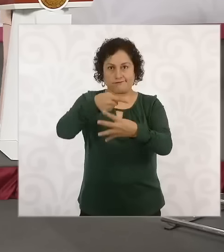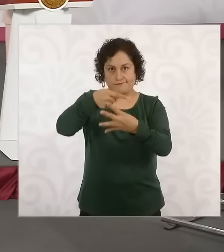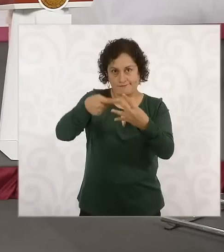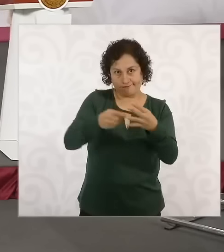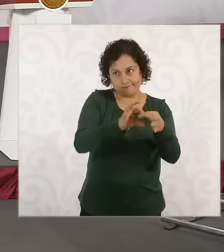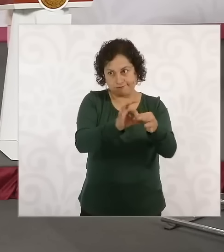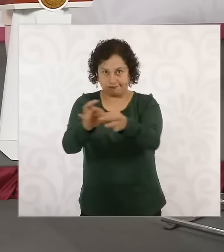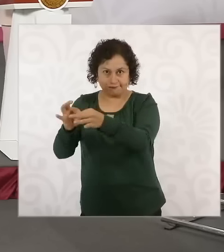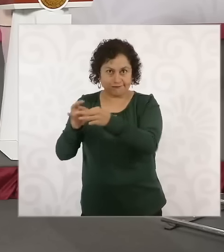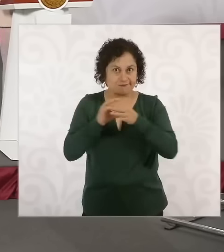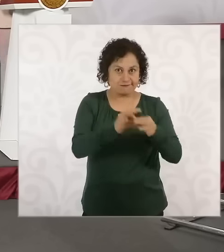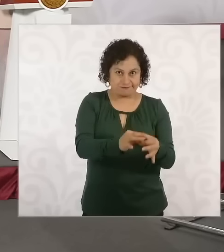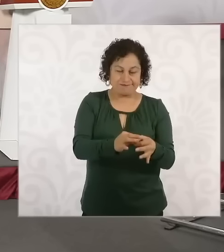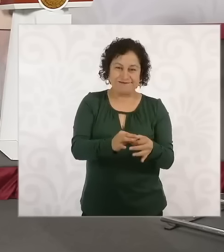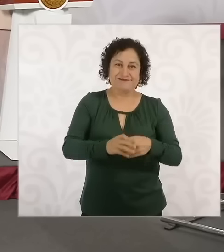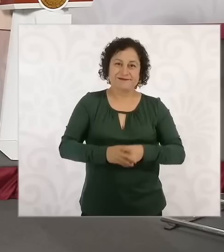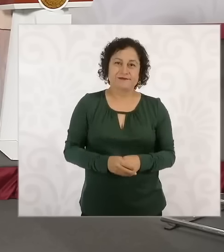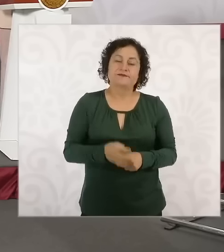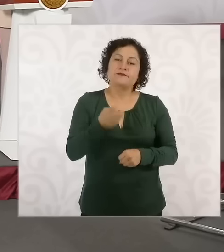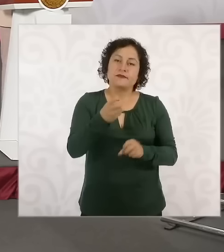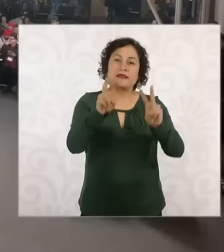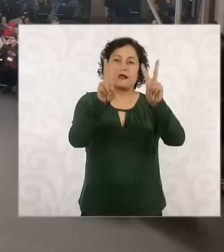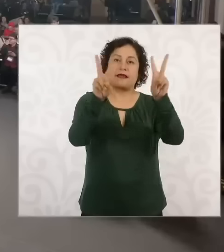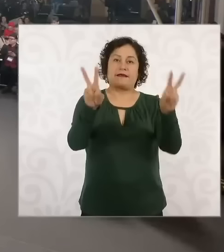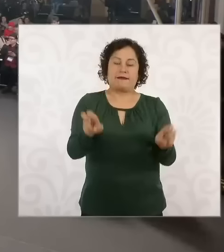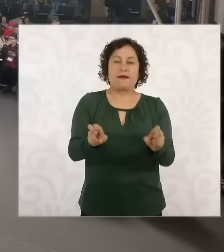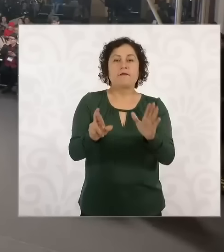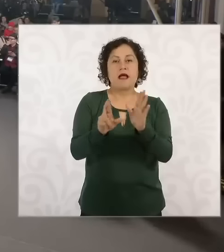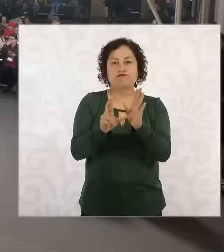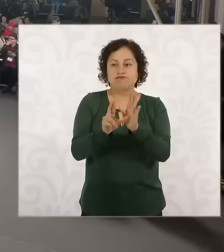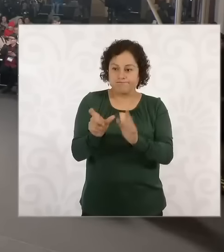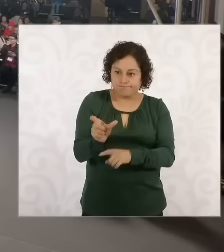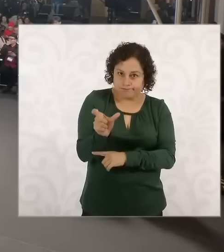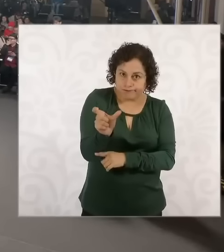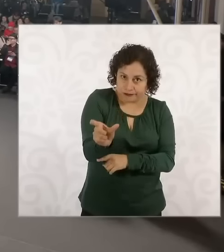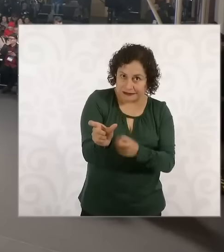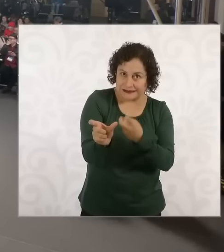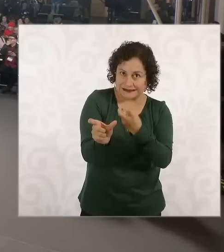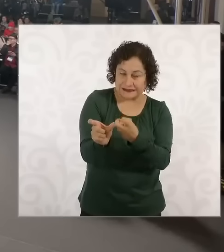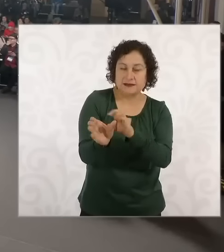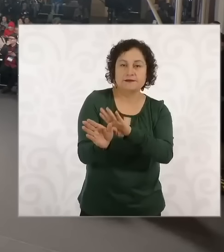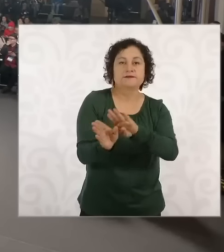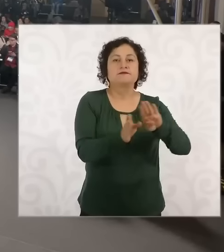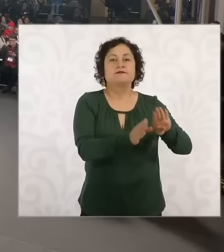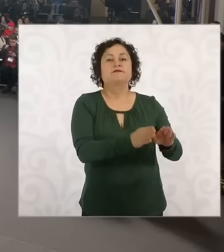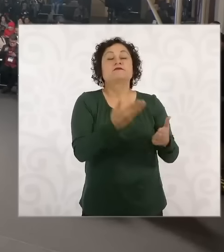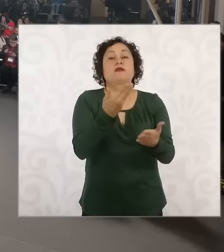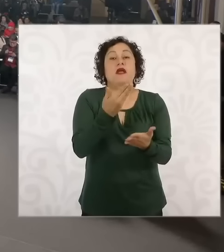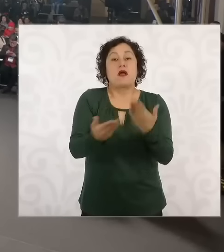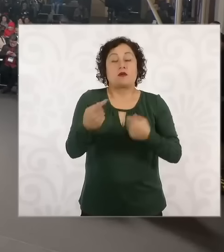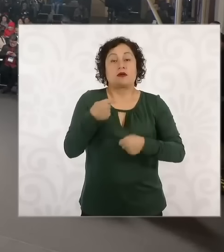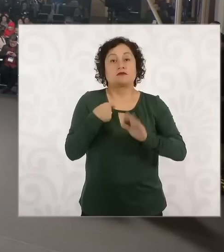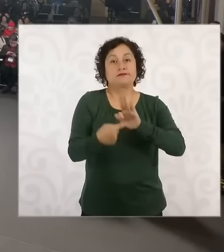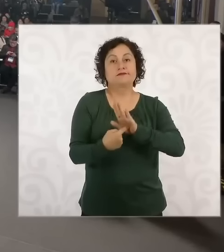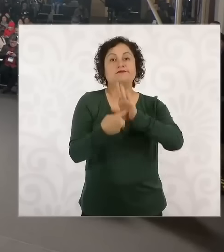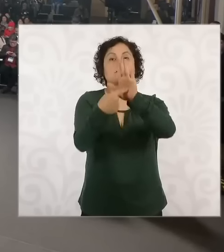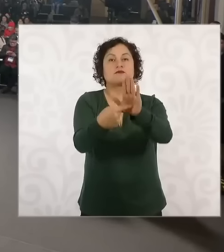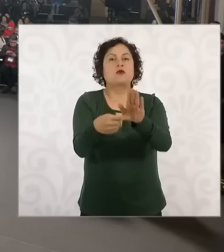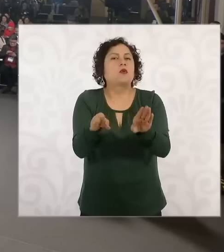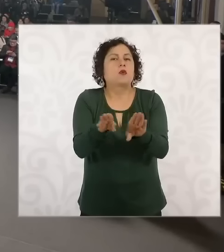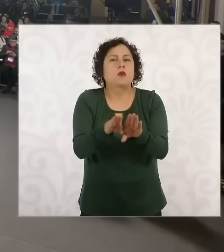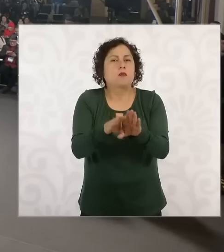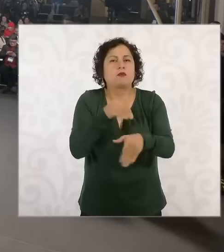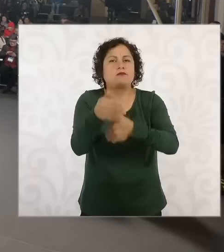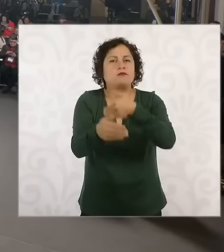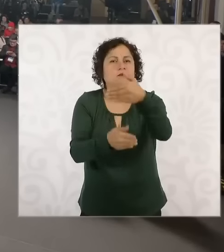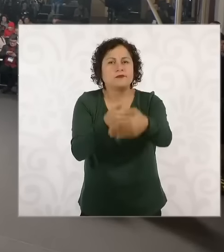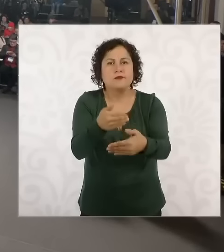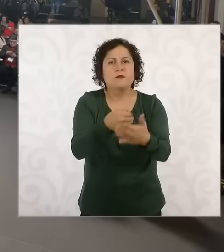al tema de la credencial y les vamos a presentar los avances del programa de salud casa por casa.